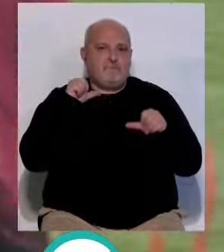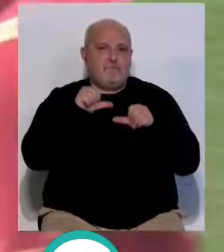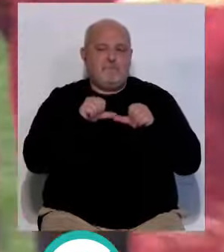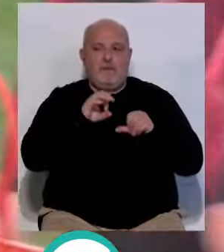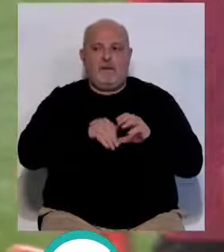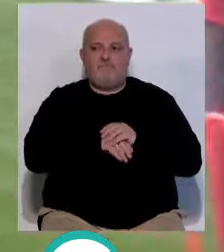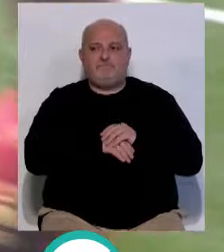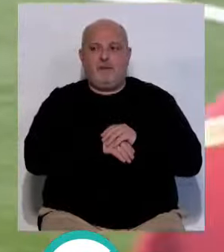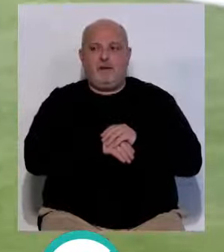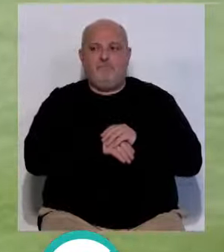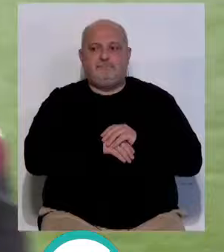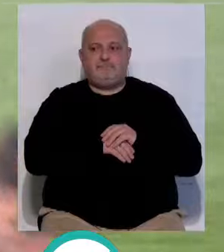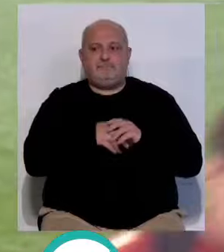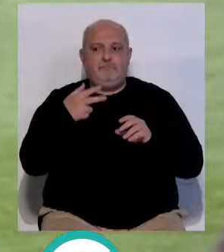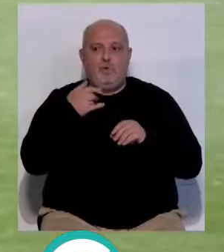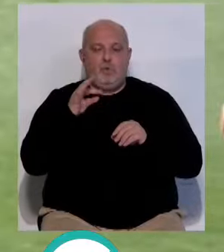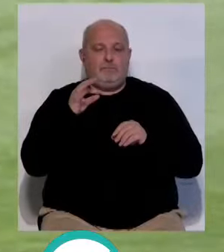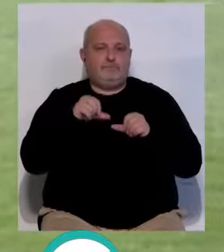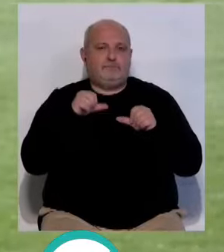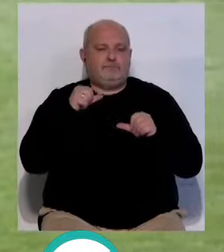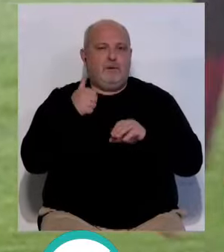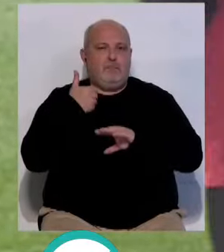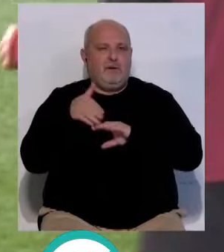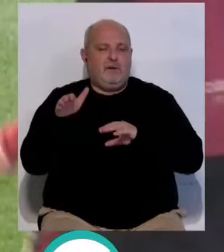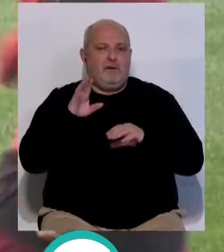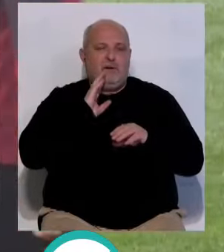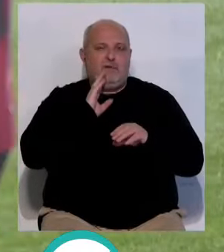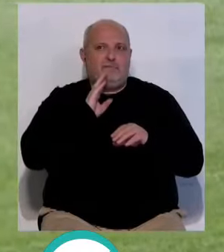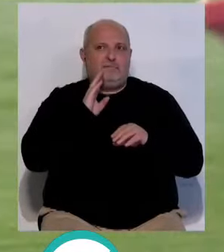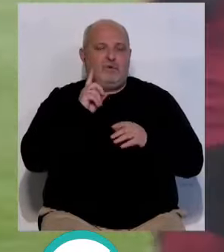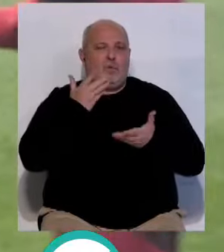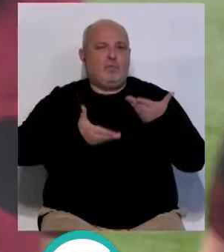primera vuelta no porque ni Víctor chus que es cierto que tuvo esa expulsión para mí injusta